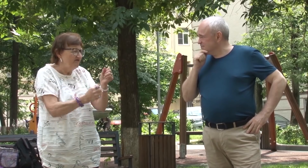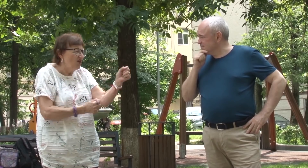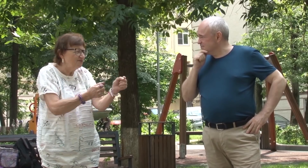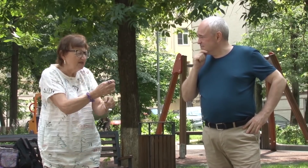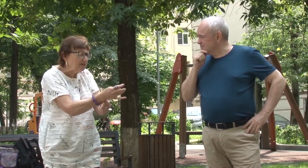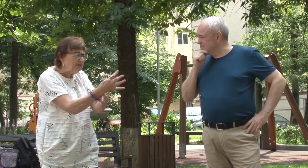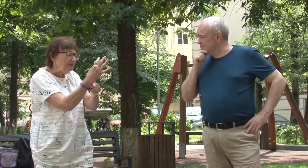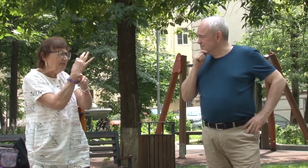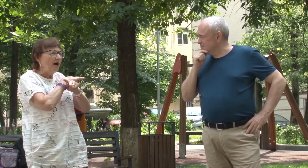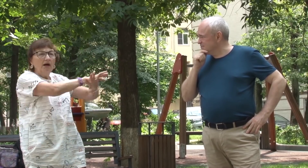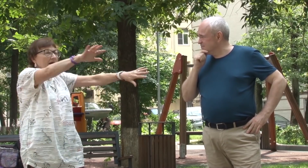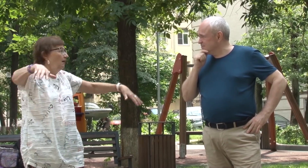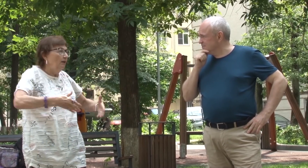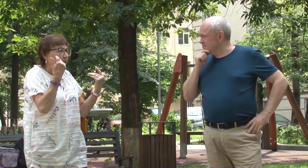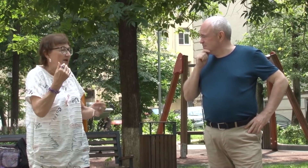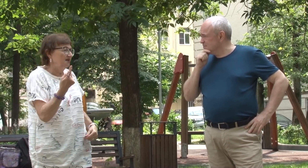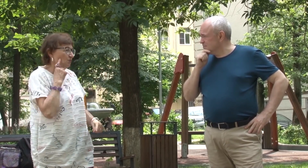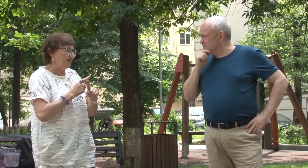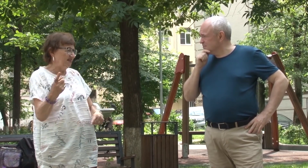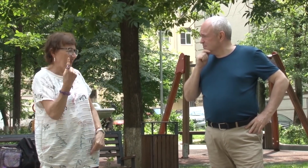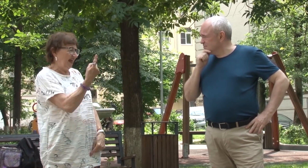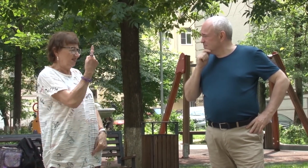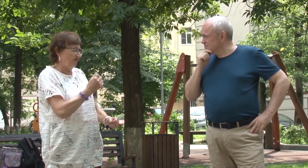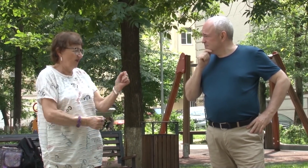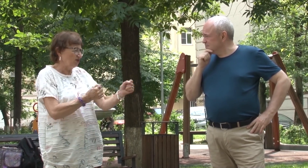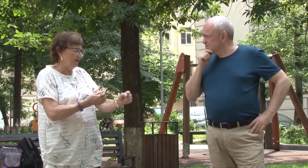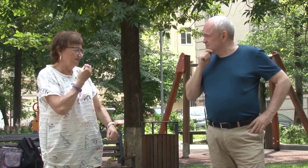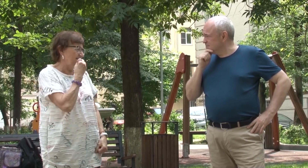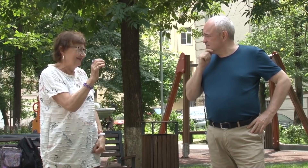Ни у кого больше не было, только у сестры.